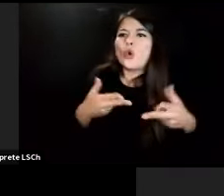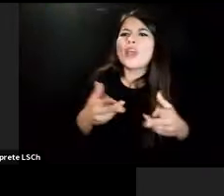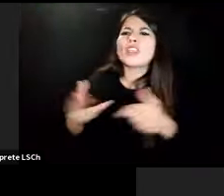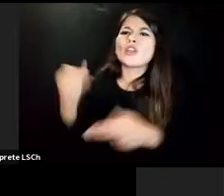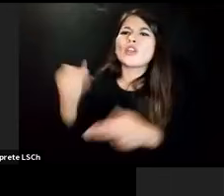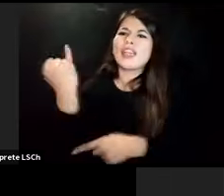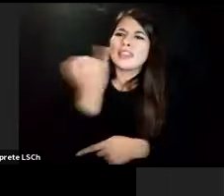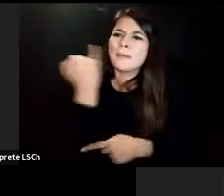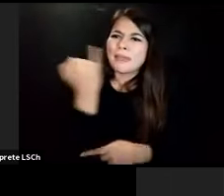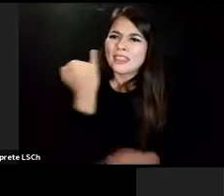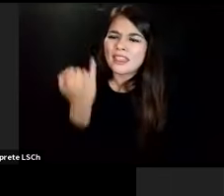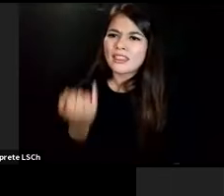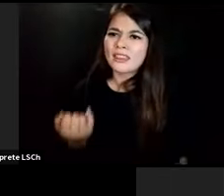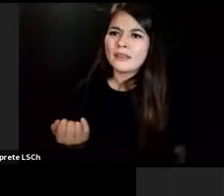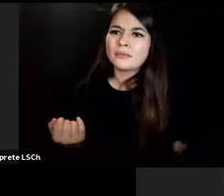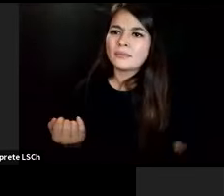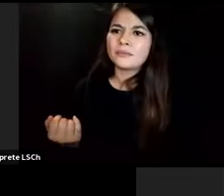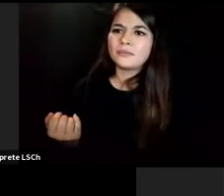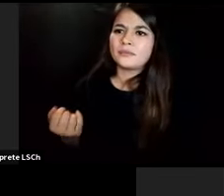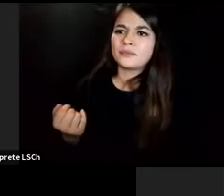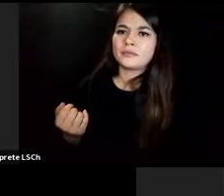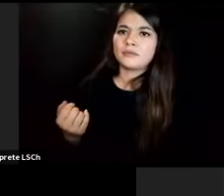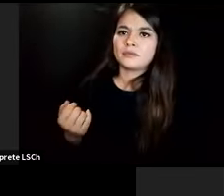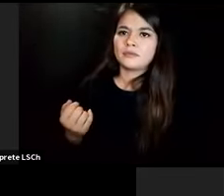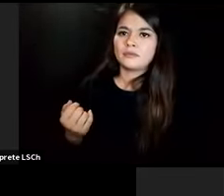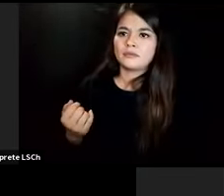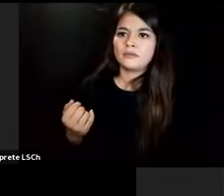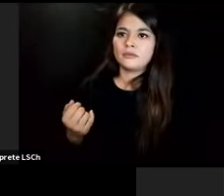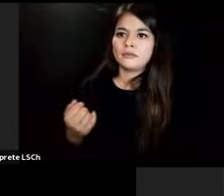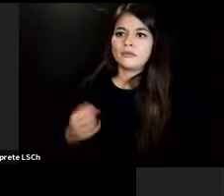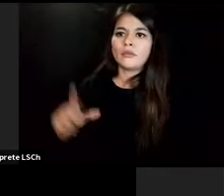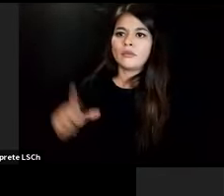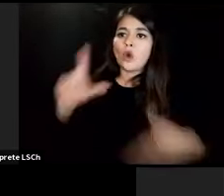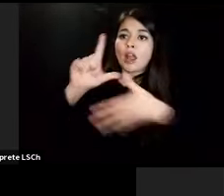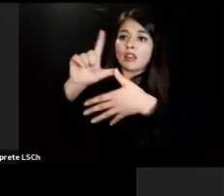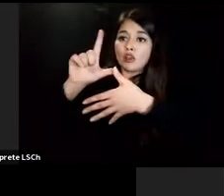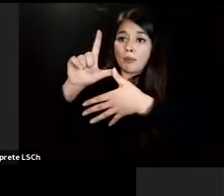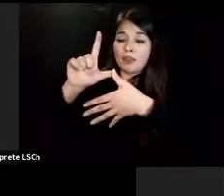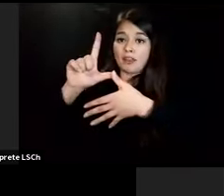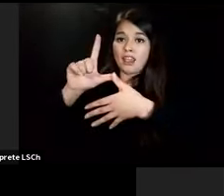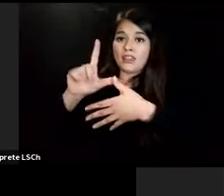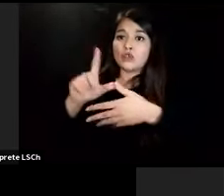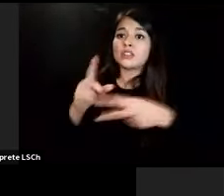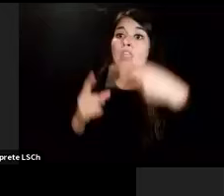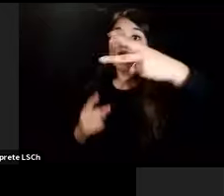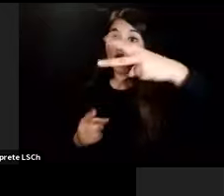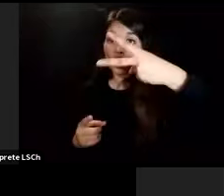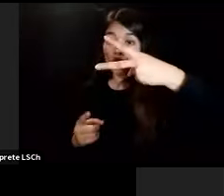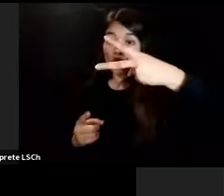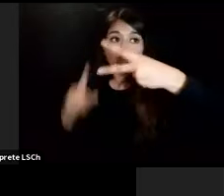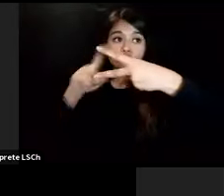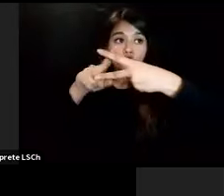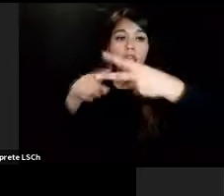otras partes de latinoamérica. Y lo que están haciendo estas dos productoras que son el ejemplo que yo más conozco, pero